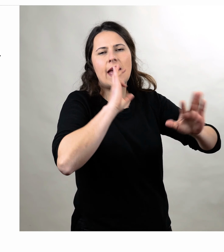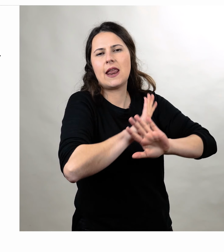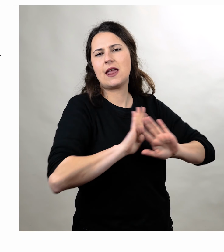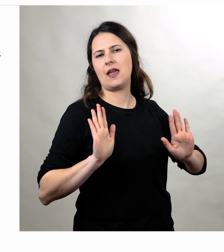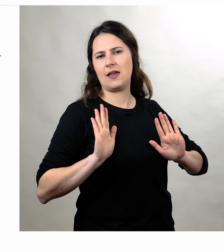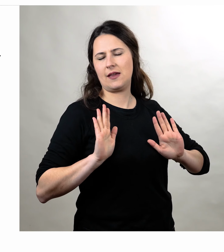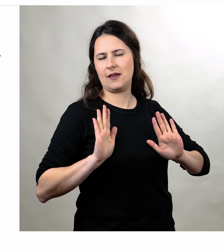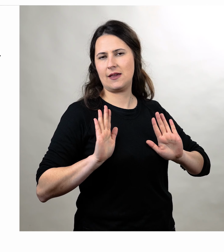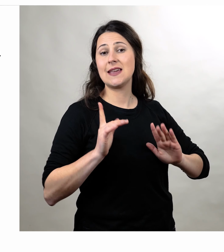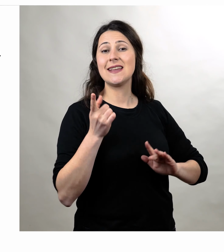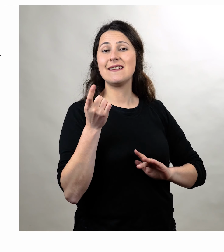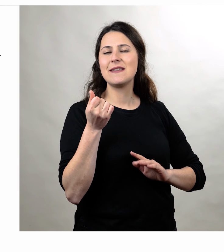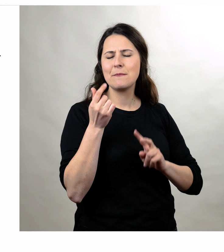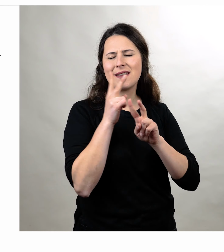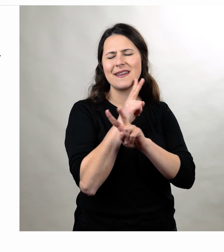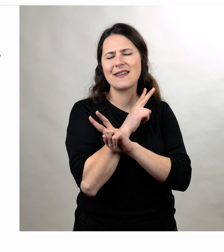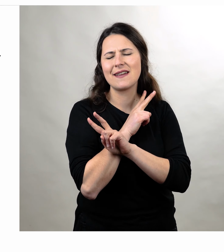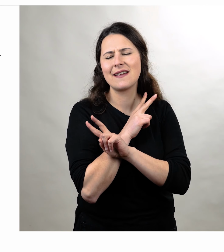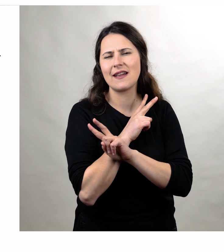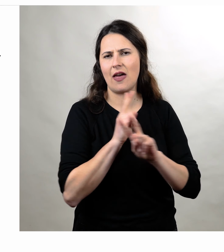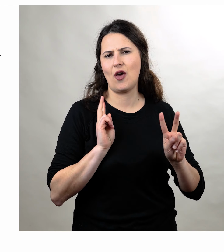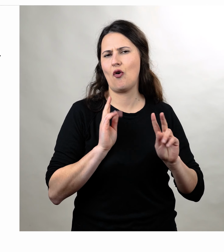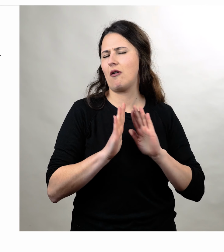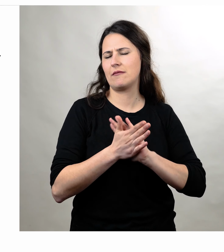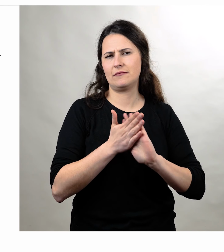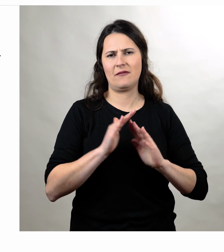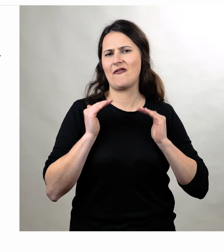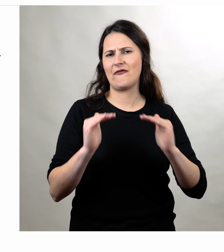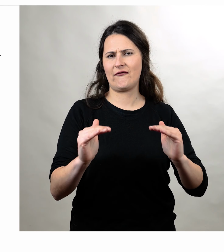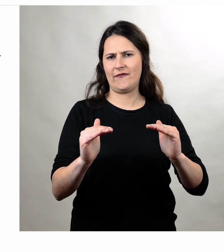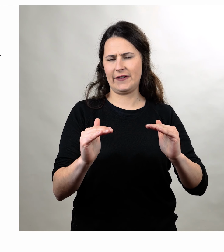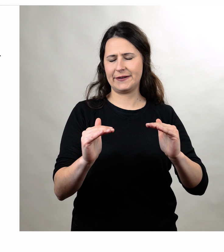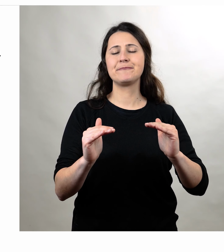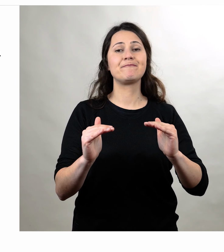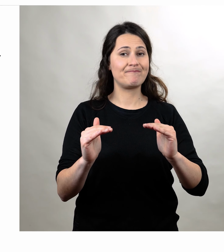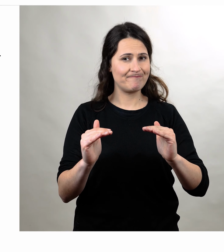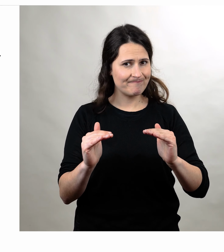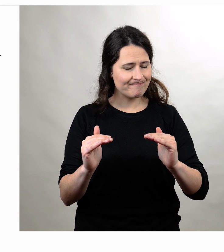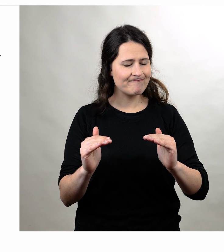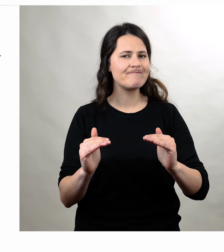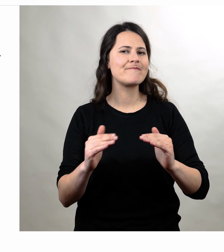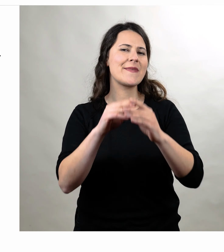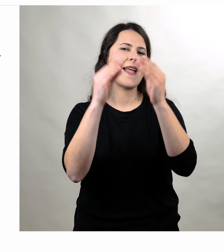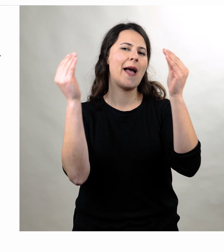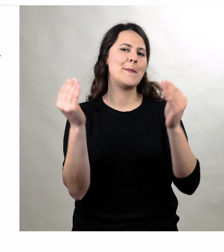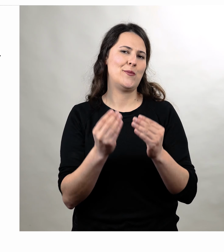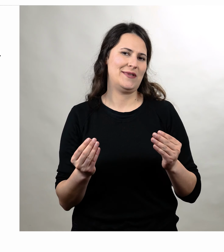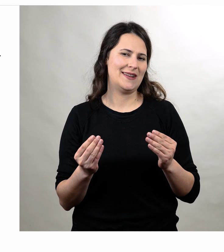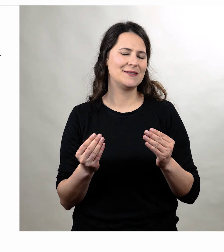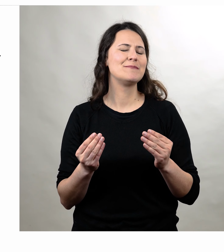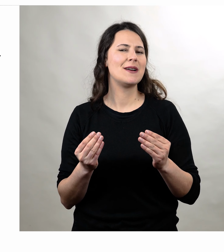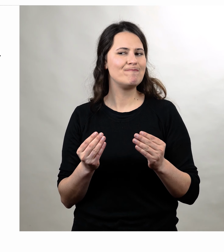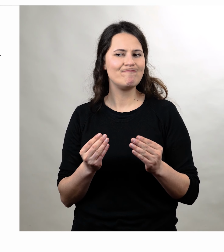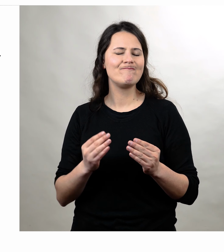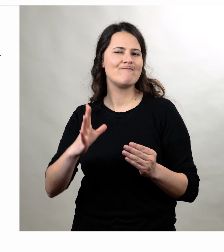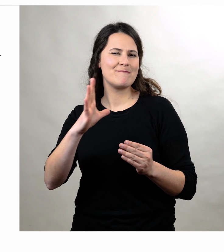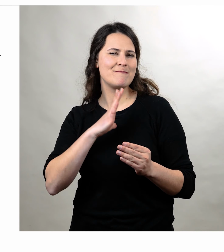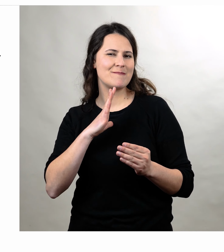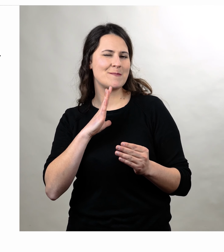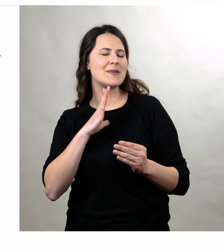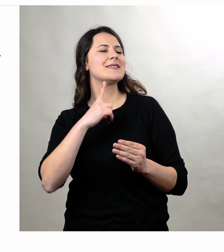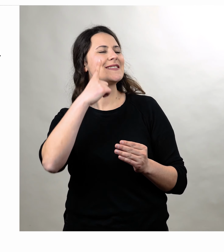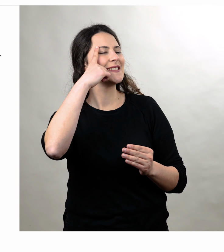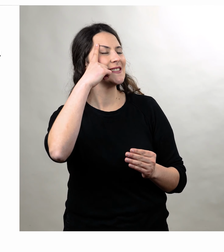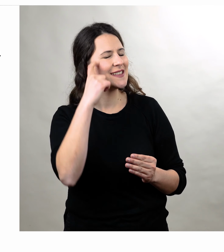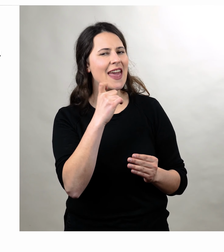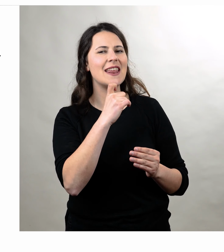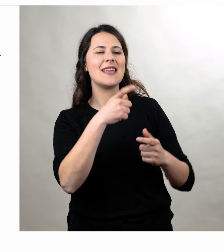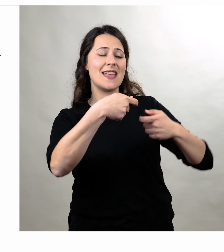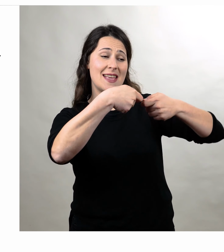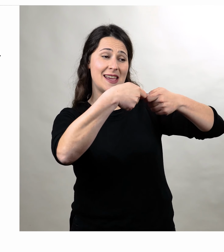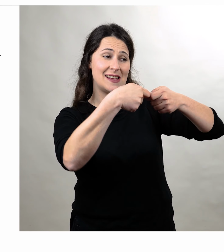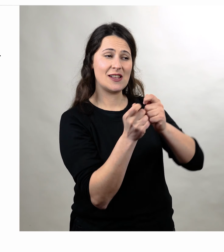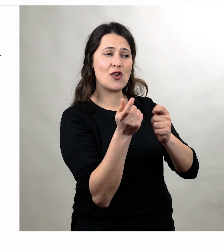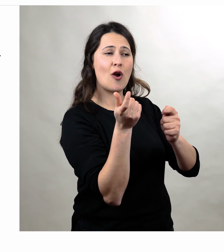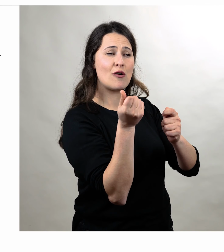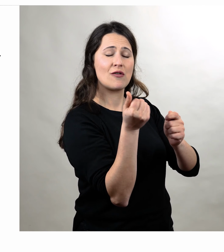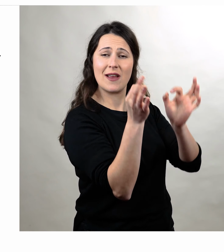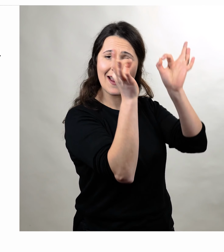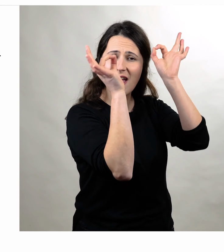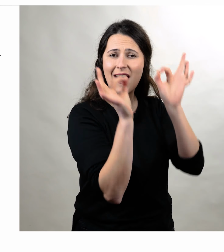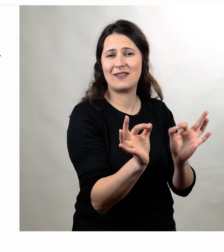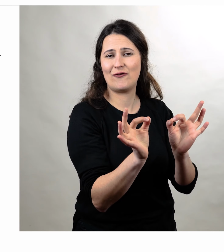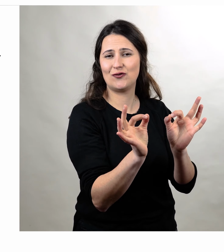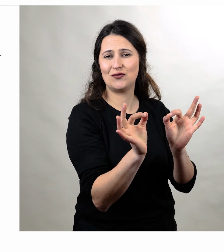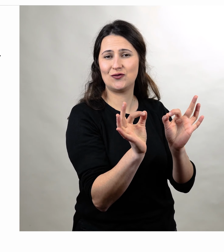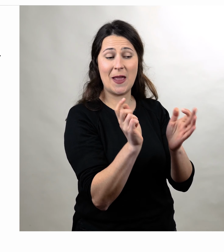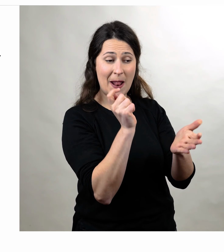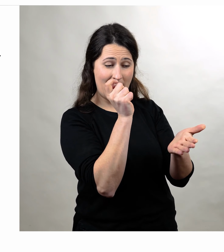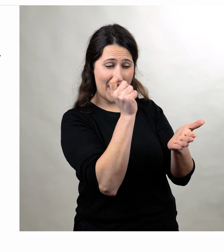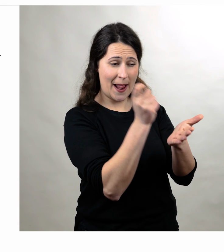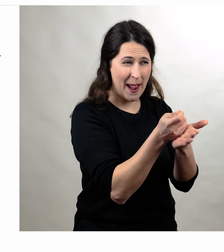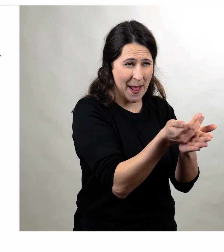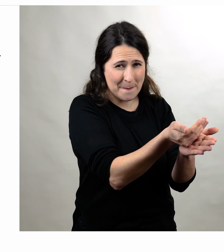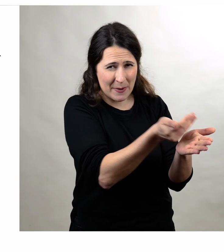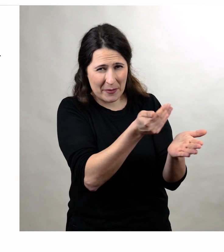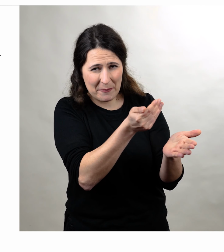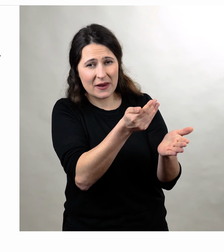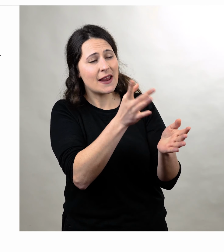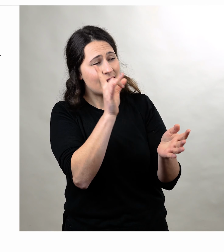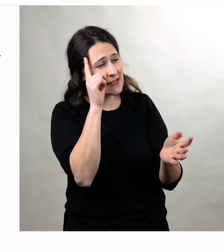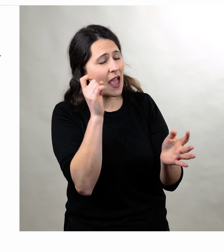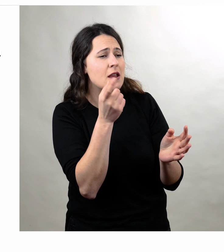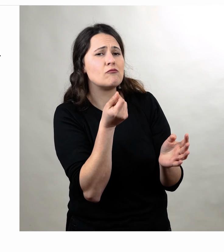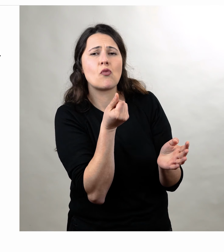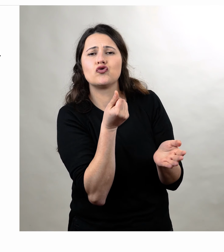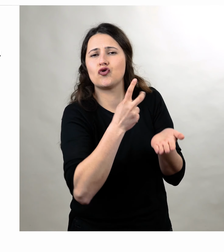Οι τιμές είναι ξεκάθαρες. Έτσι οι ταξιδιώτες γνωρίζουν το ακριβές τελικό κόστος του ακτοπλοϊκού εισιτηρίου τους πριν από την πληρωμή.